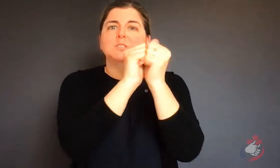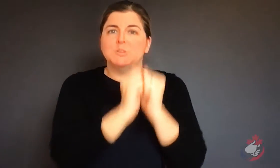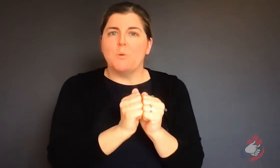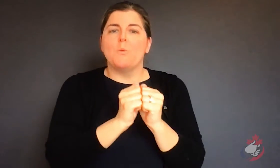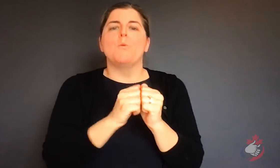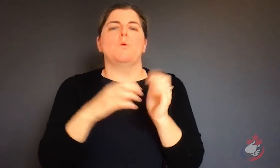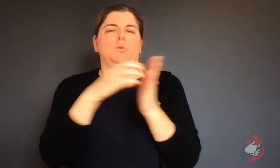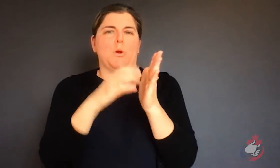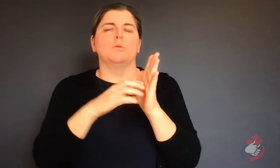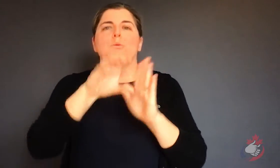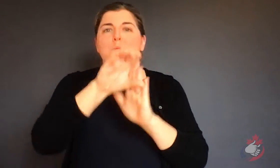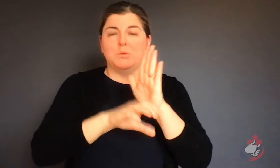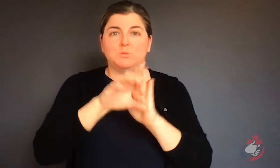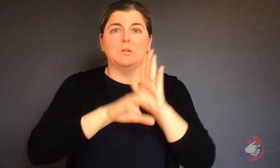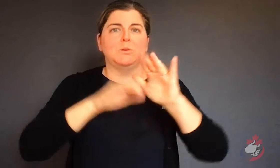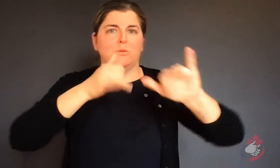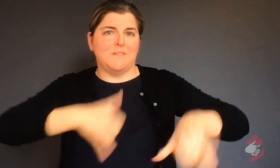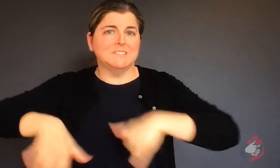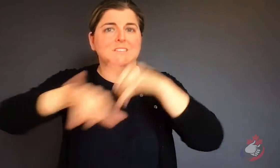la mise à jour du code de conduite universel